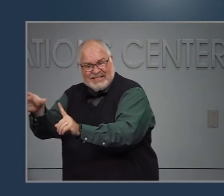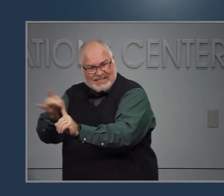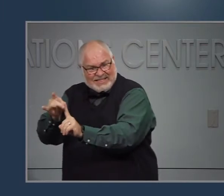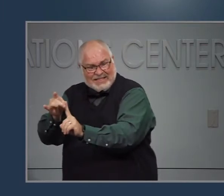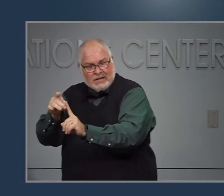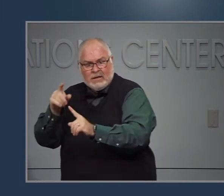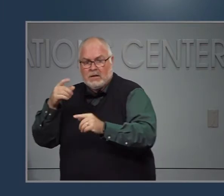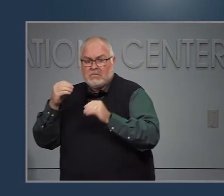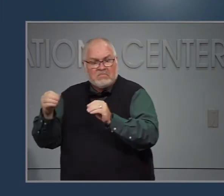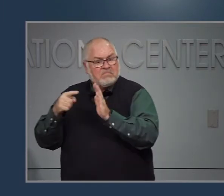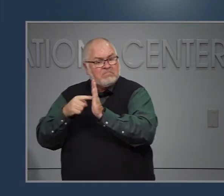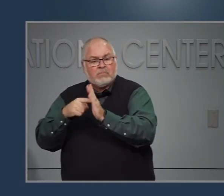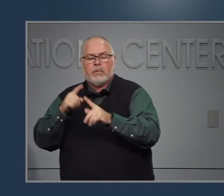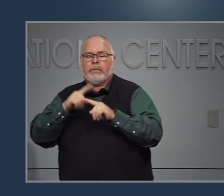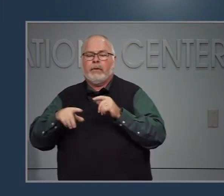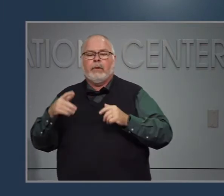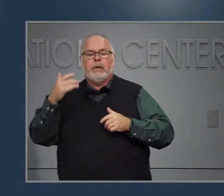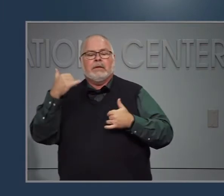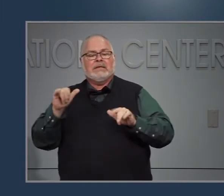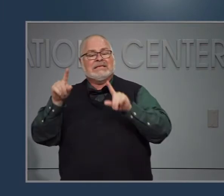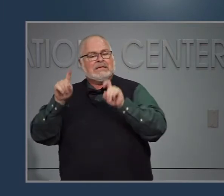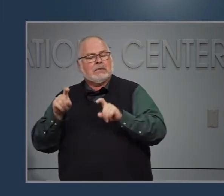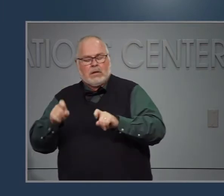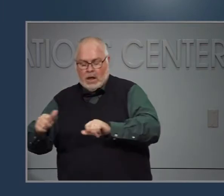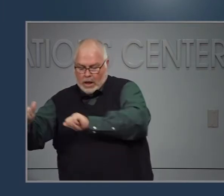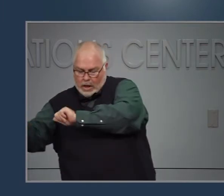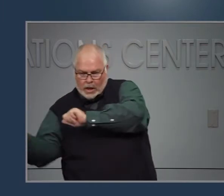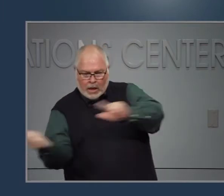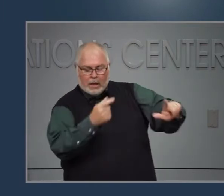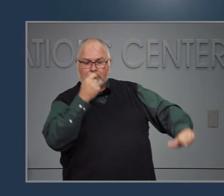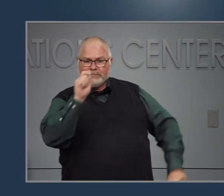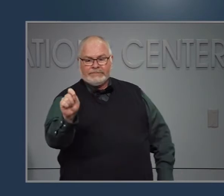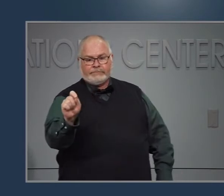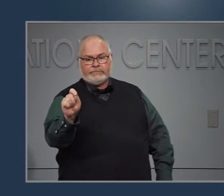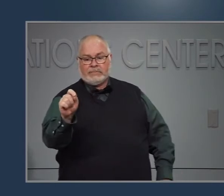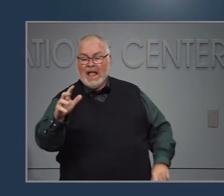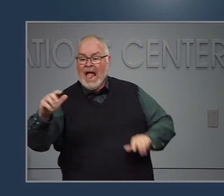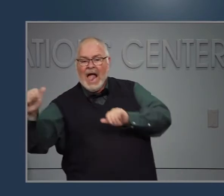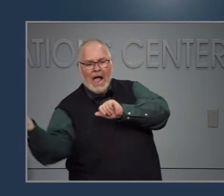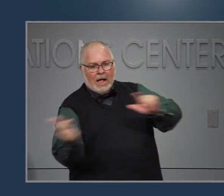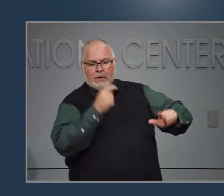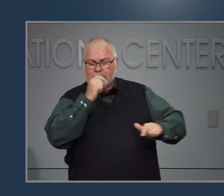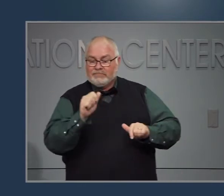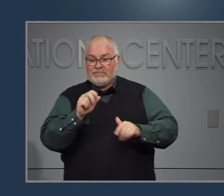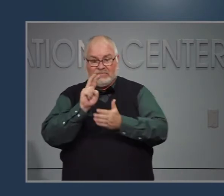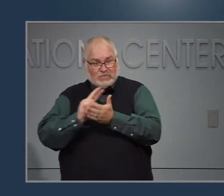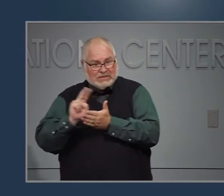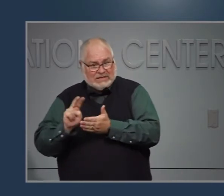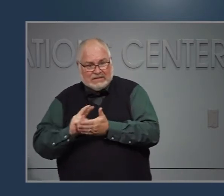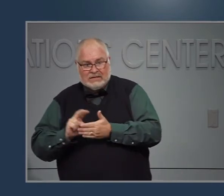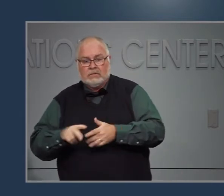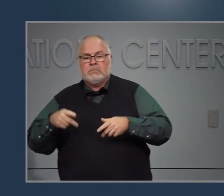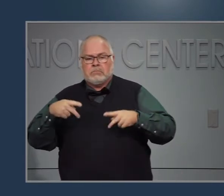saberlo, además las pruebas de todo el personal proactivamente cada dos semanas nos permite